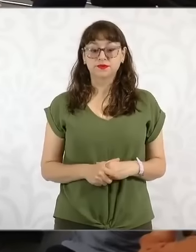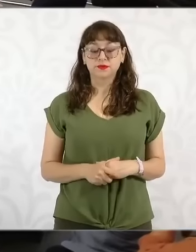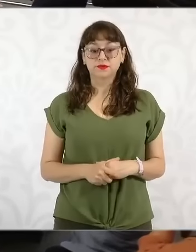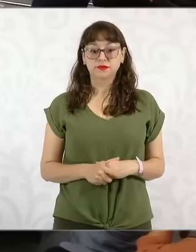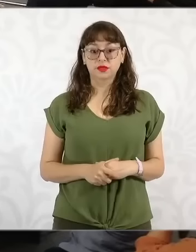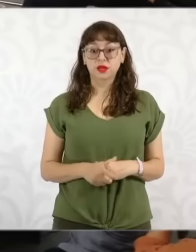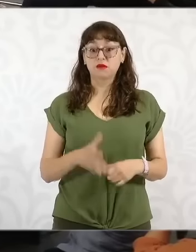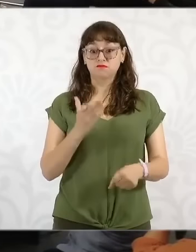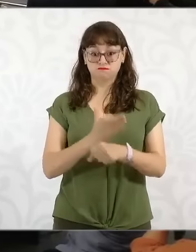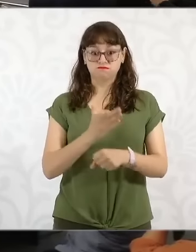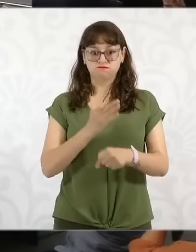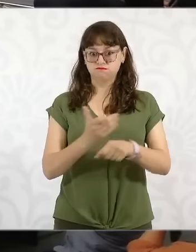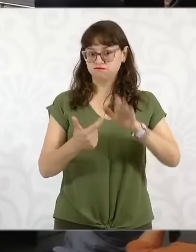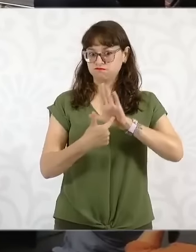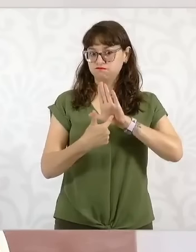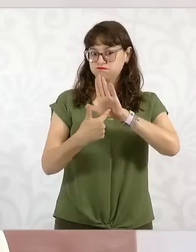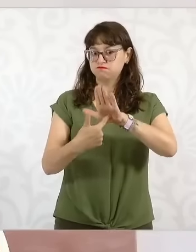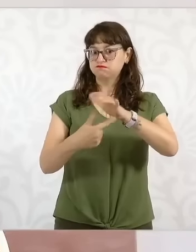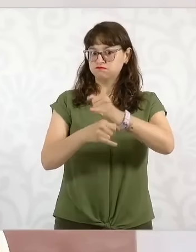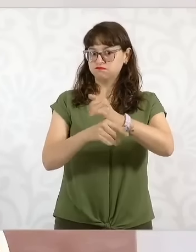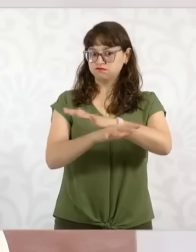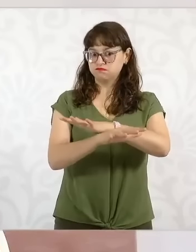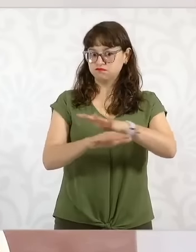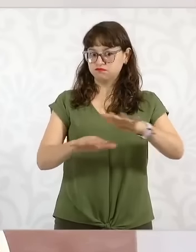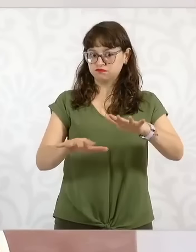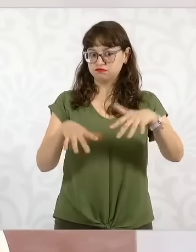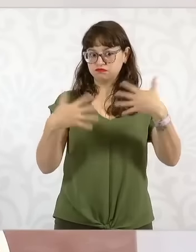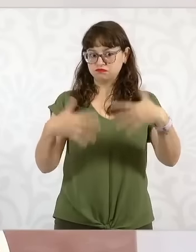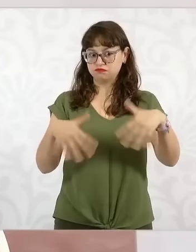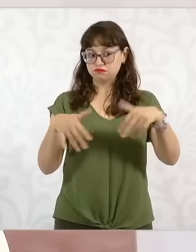operación, como ya lo dijo la señora presidenta, de gran relevancia para la seguridad de nuestro